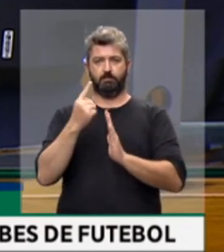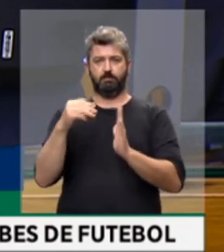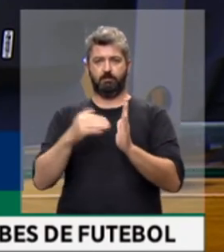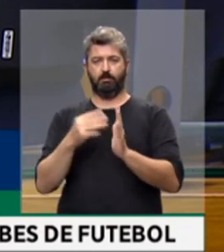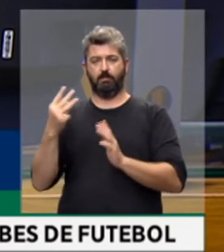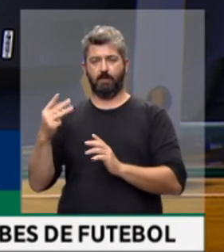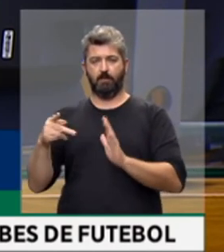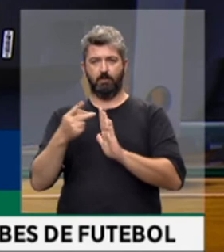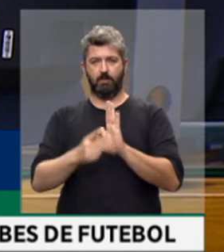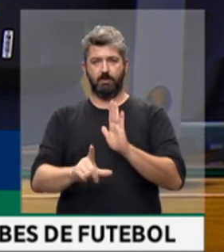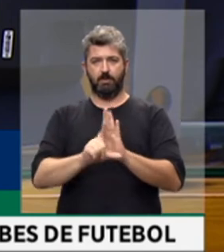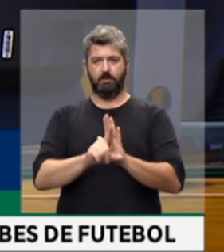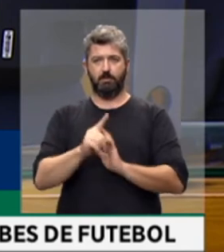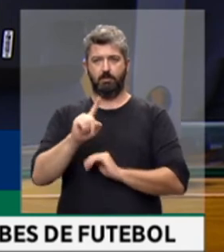DEUS TENHO CONDIÇÕES DE ME